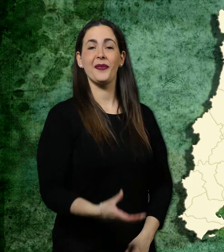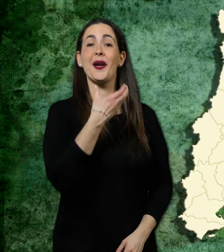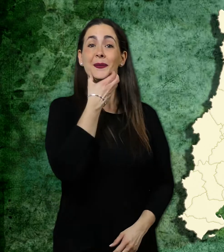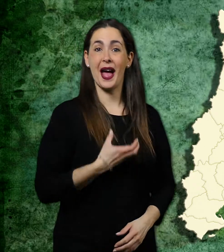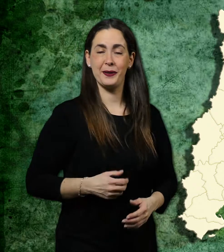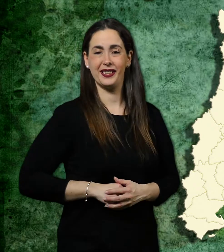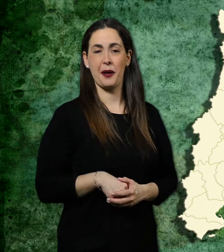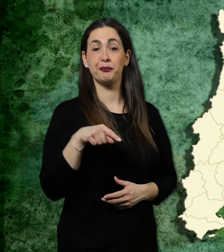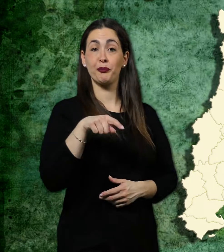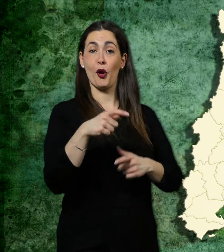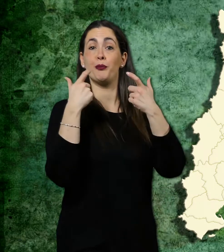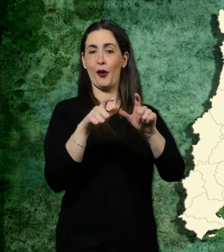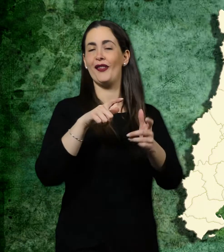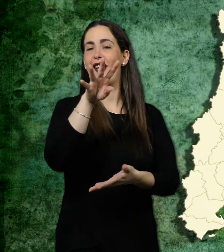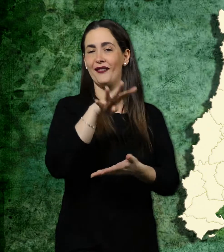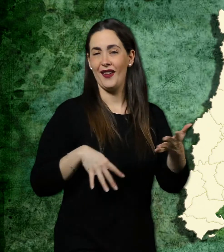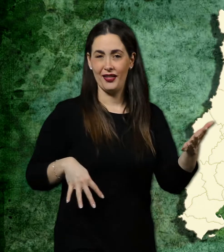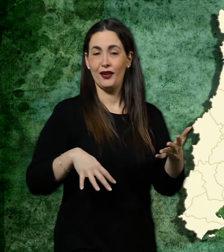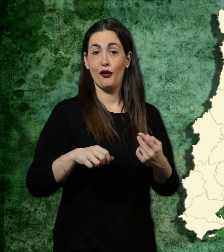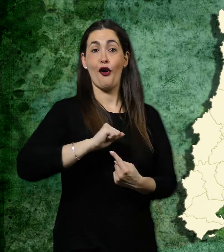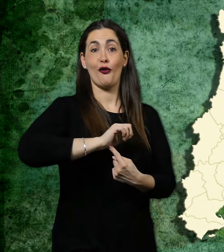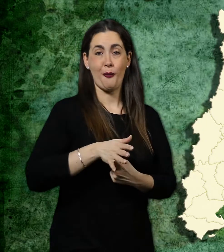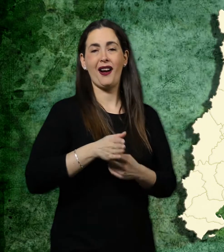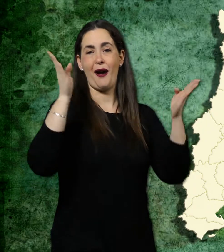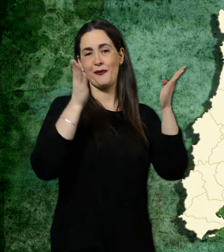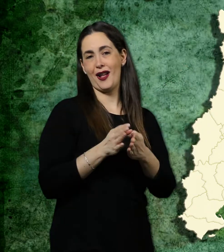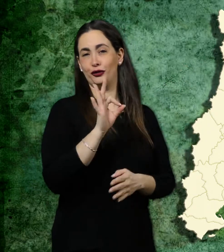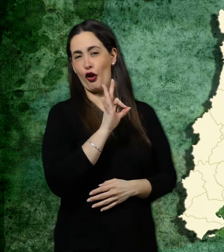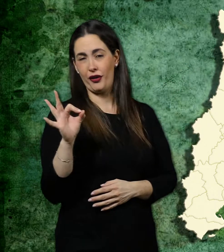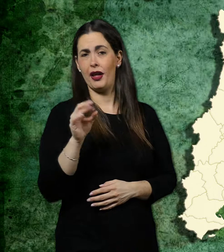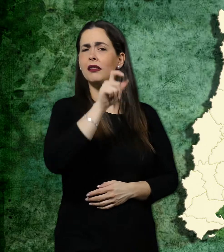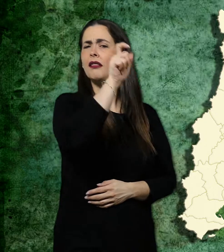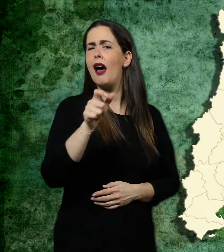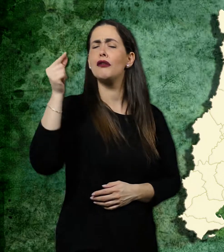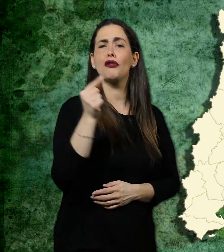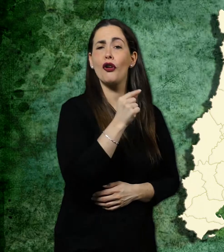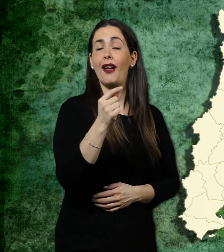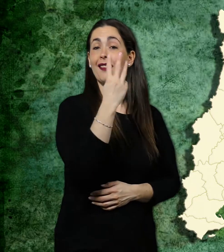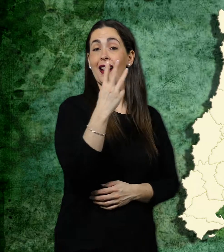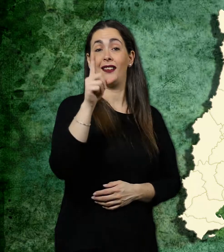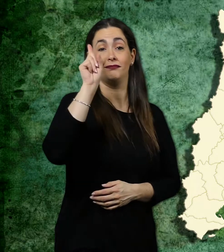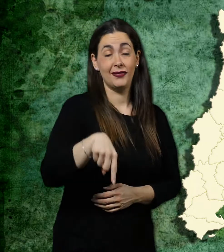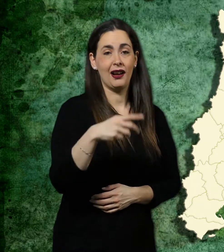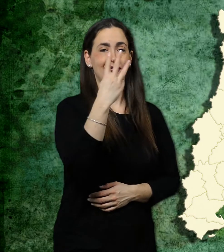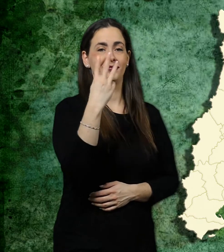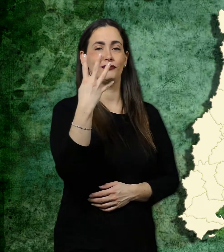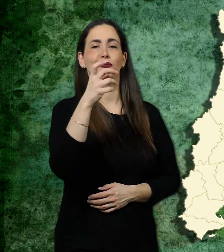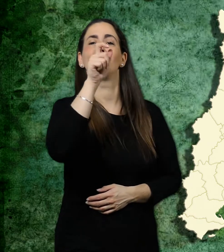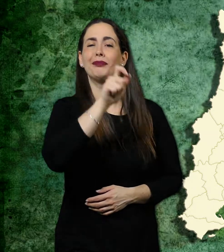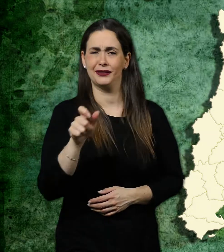BARBERÀ DEL VALLÈS Província de Barcelona. Comarca: Vallès Occidental. Població: 33.334 habitants.